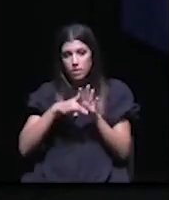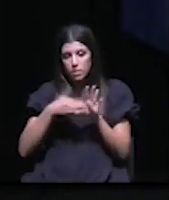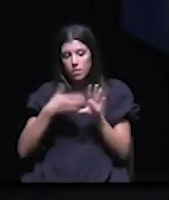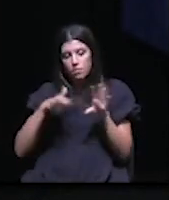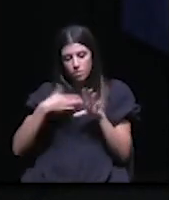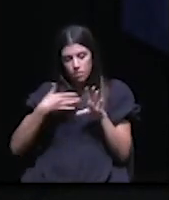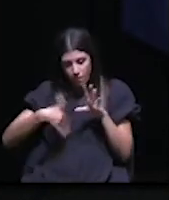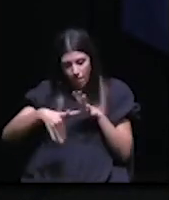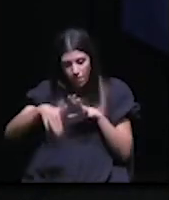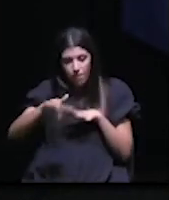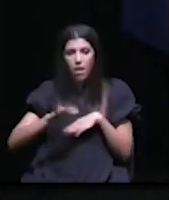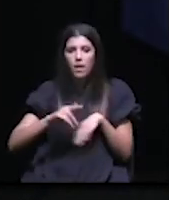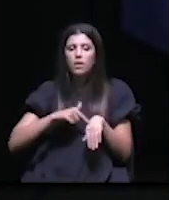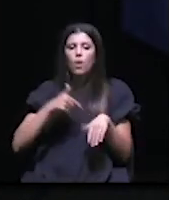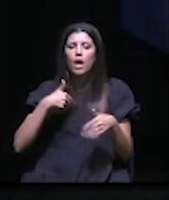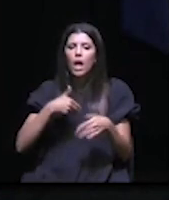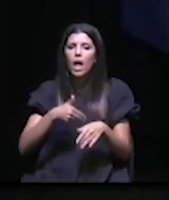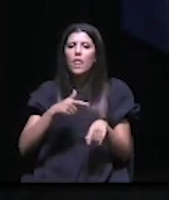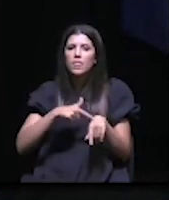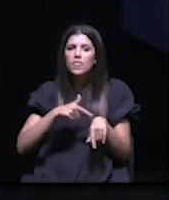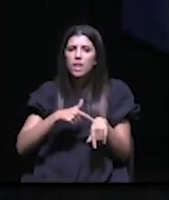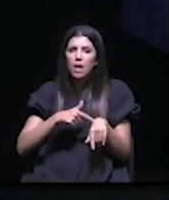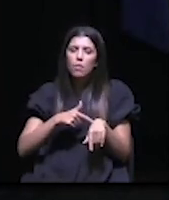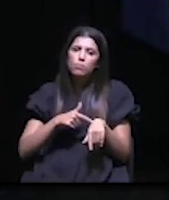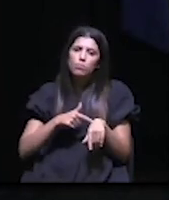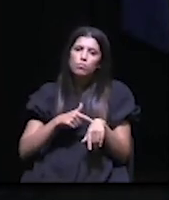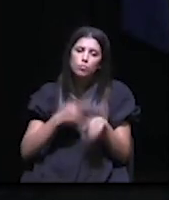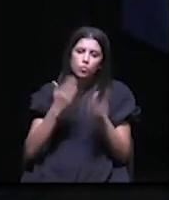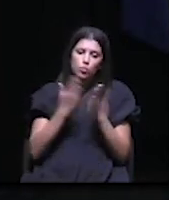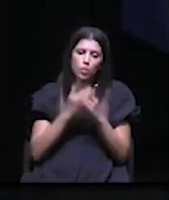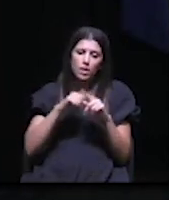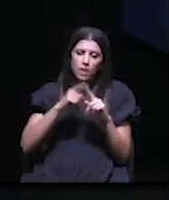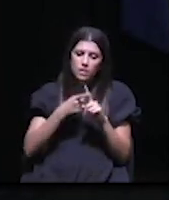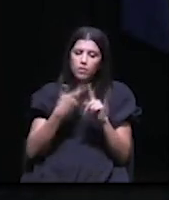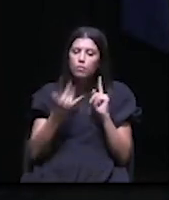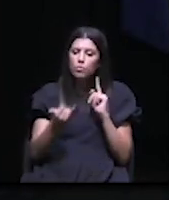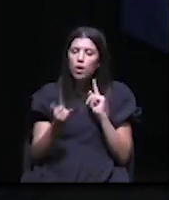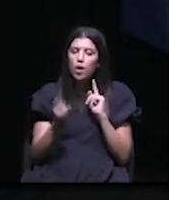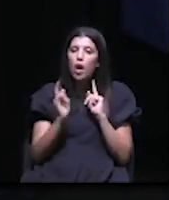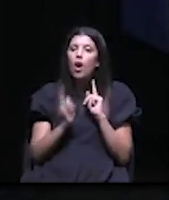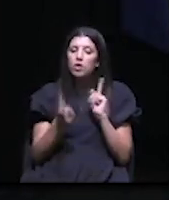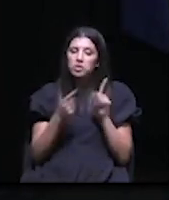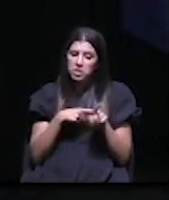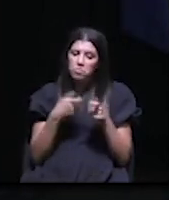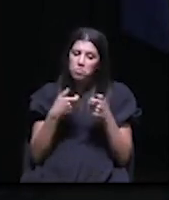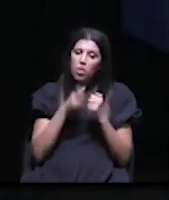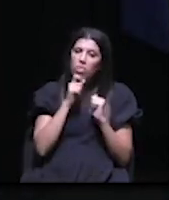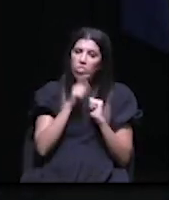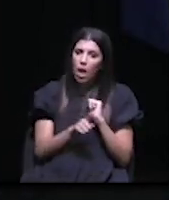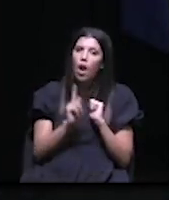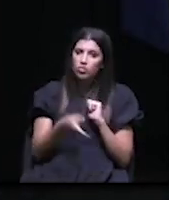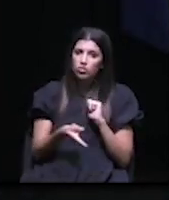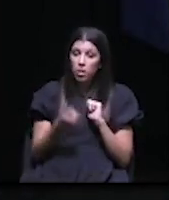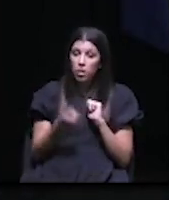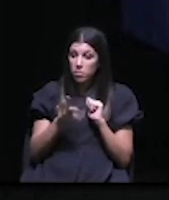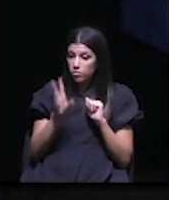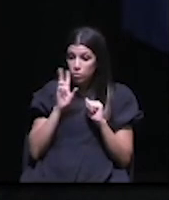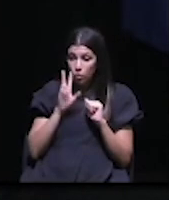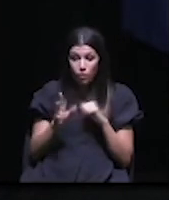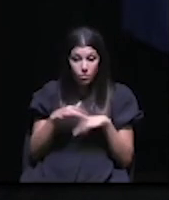Então, o que é que vem a tempo do próximo ano letivo, mas que ainda não vemos a ser feito de forma massificada?